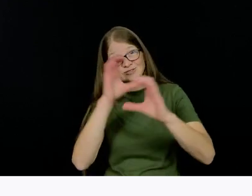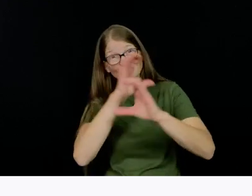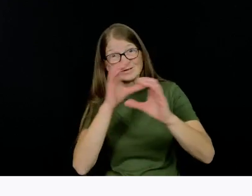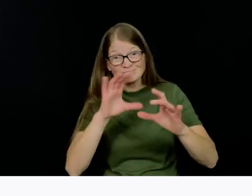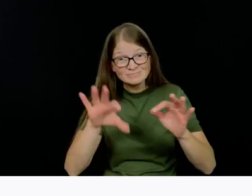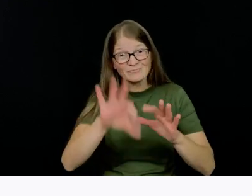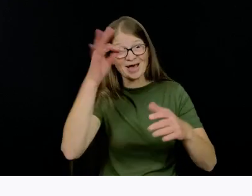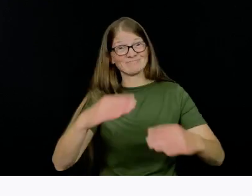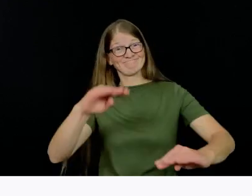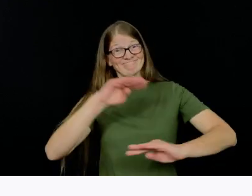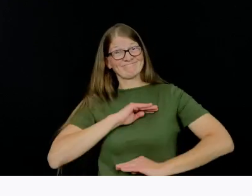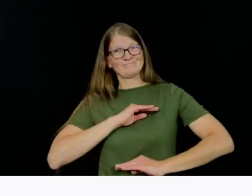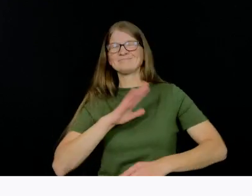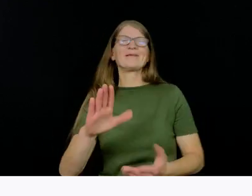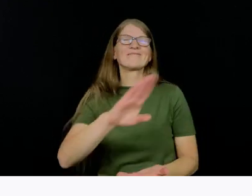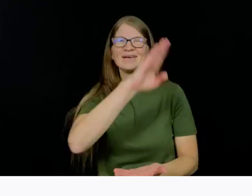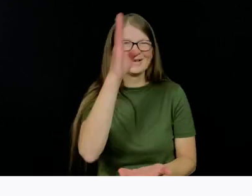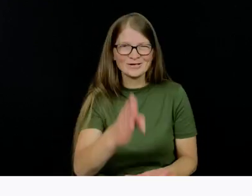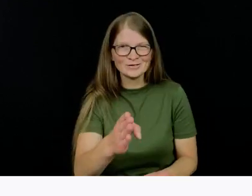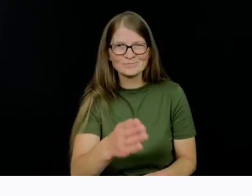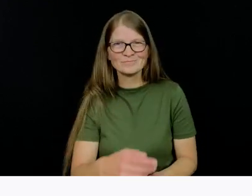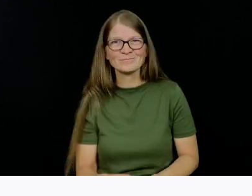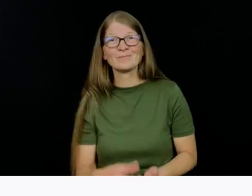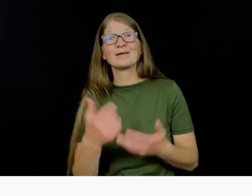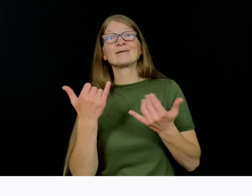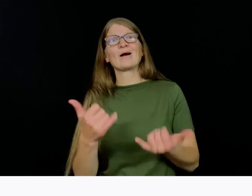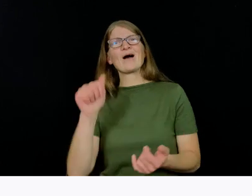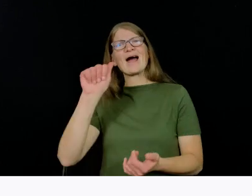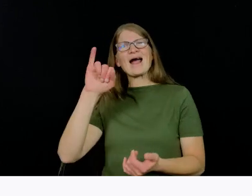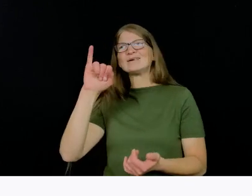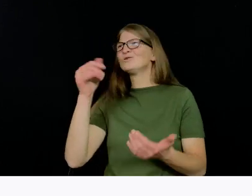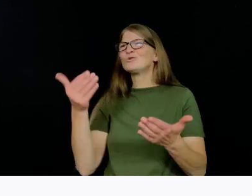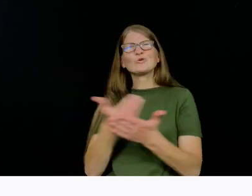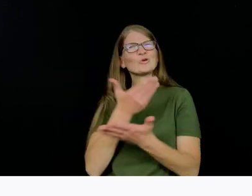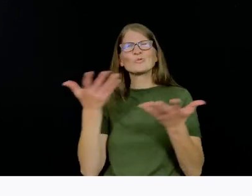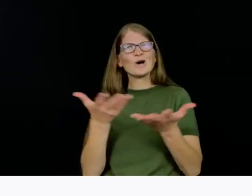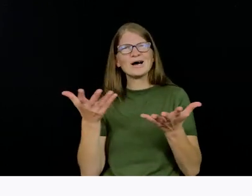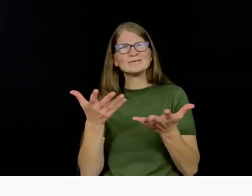لنحدّثكم عن الطرق الجديدة التي نستخدم بها الذكاء الاصطناعي الأكثر تقدمًا في البحث إليكم "كاثي"